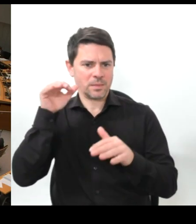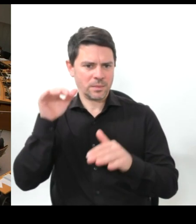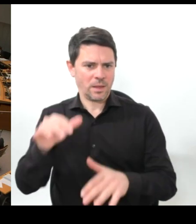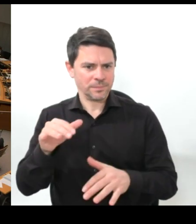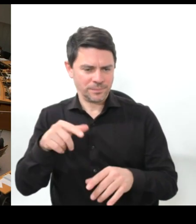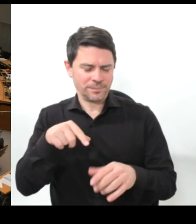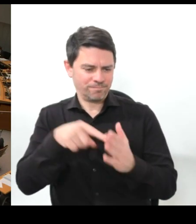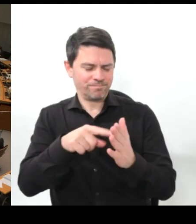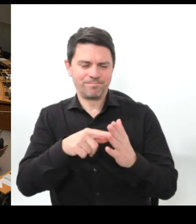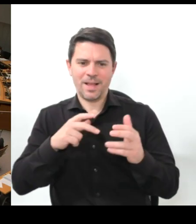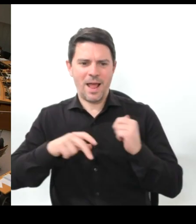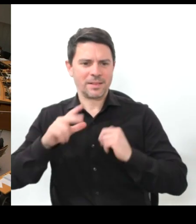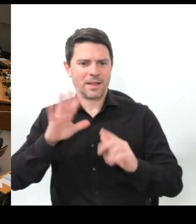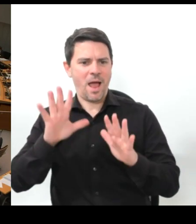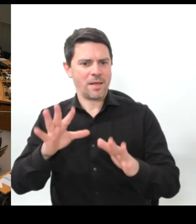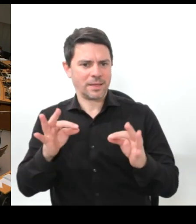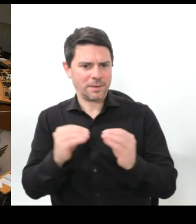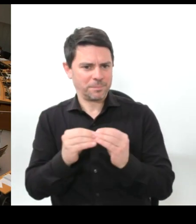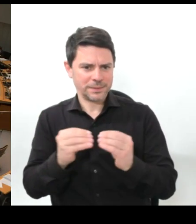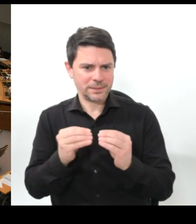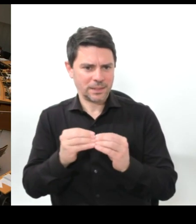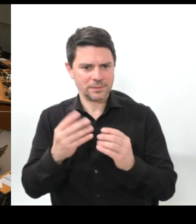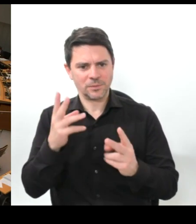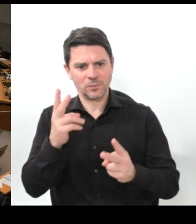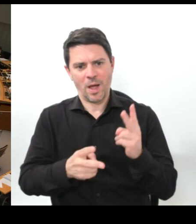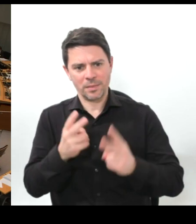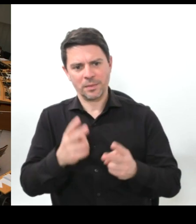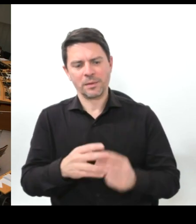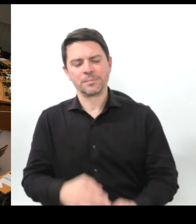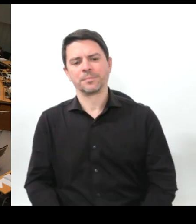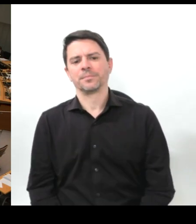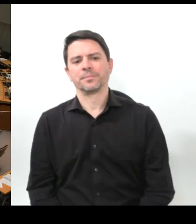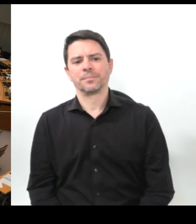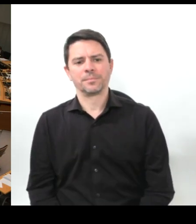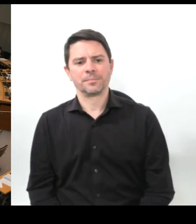Sehr geehrte Frau Präsidentin, liebe Kolleginnen und Kollegen! Sehr geehrte Gäste!